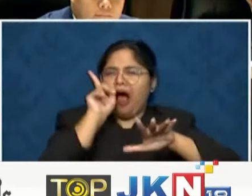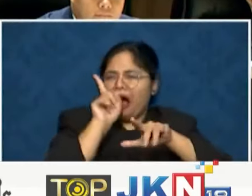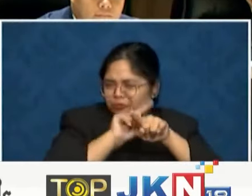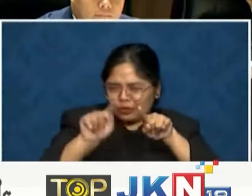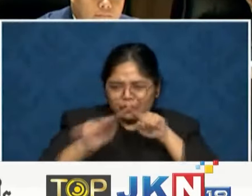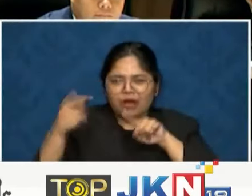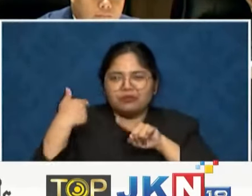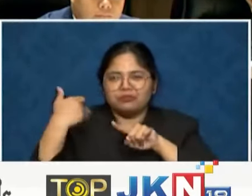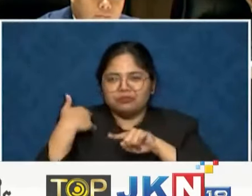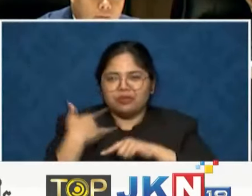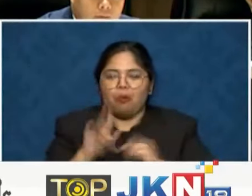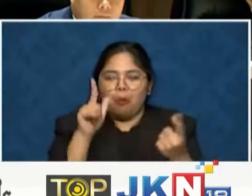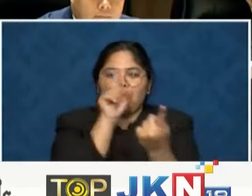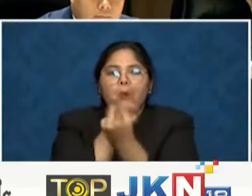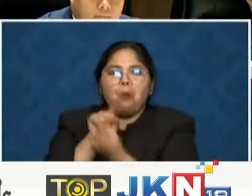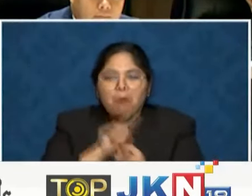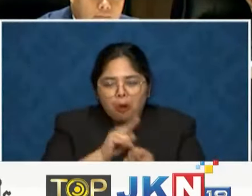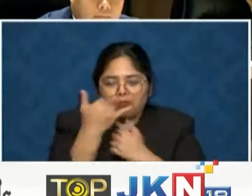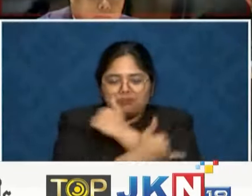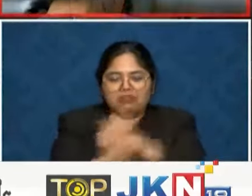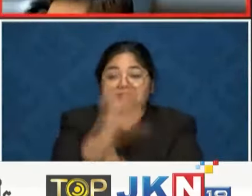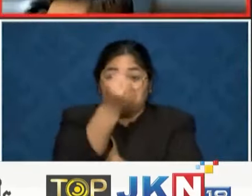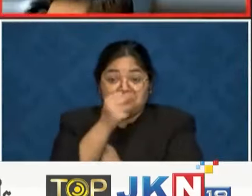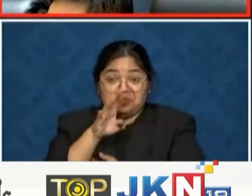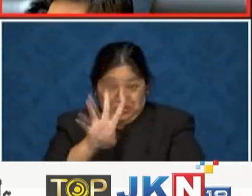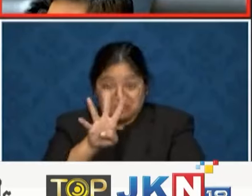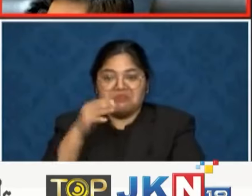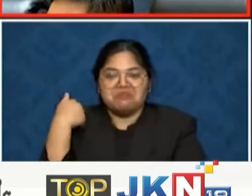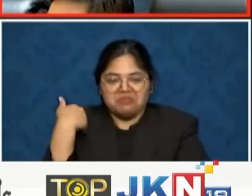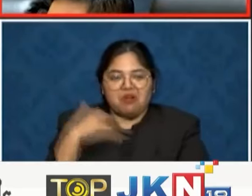ที่ 8 ครับคุณจุรินทร์ฝากไปถึงนายก รัฐมนตรีในฐานะรัฐมนตรีว่าการกระทรวงการ